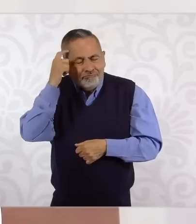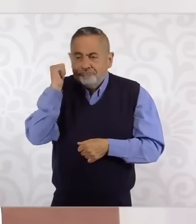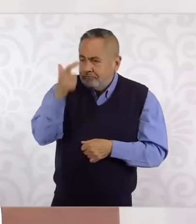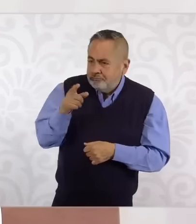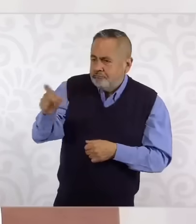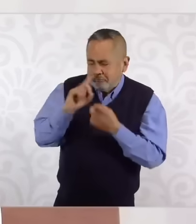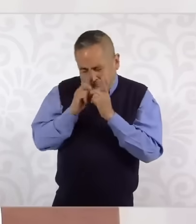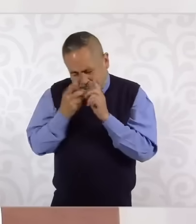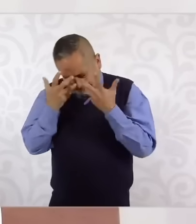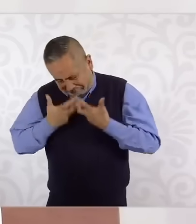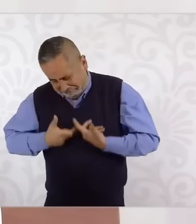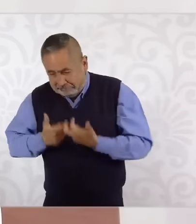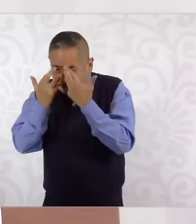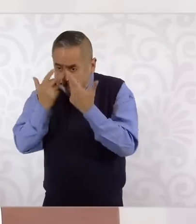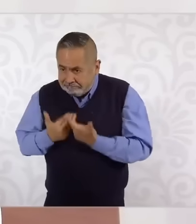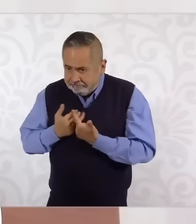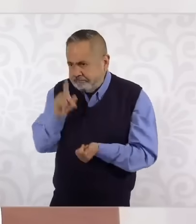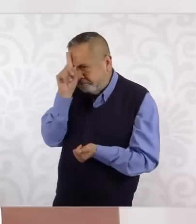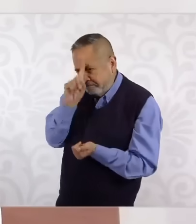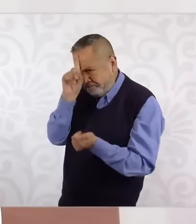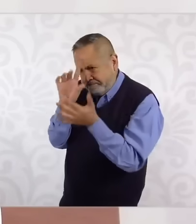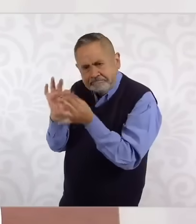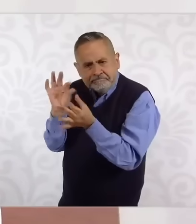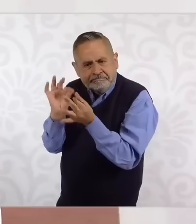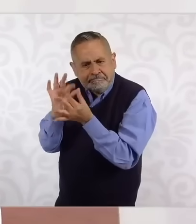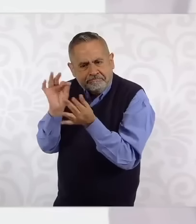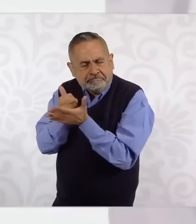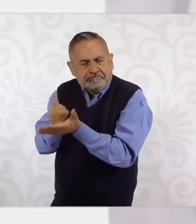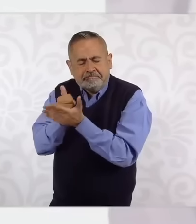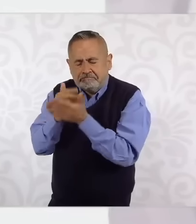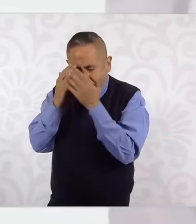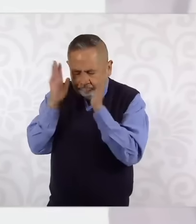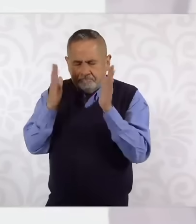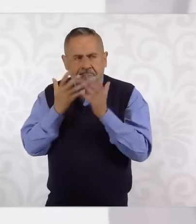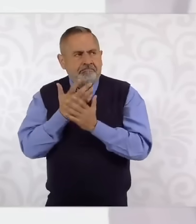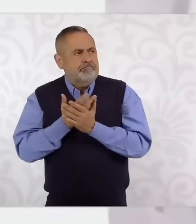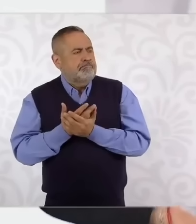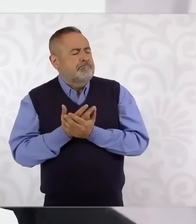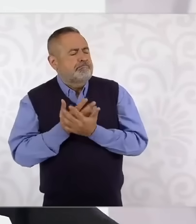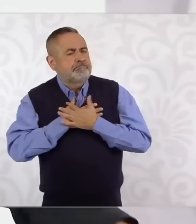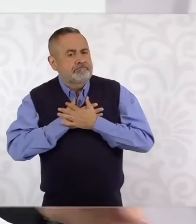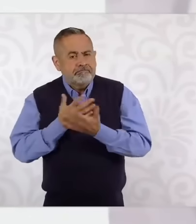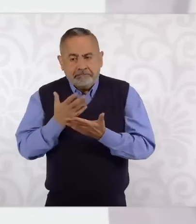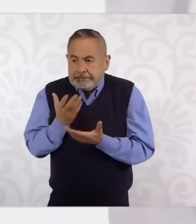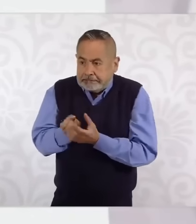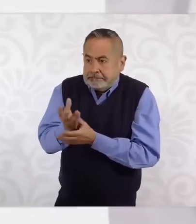de pues los orientamos para que puedan tener una salida. Por eso lo que presenta aquí Rosa Isela